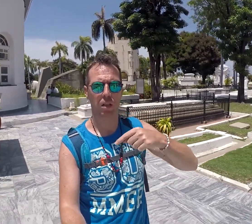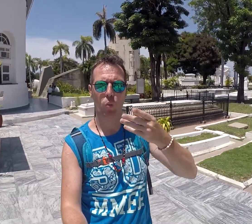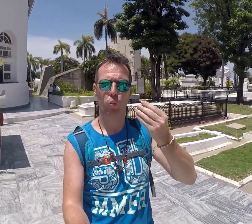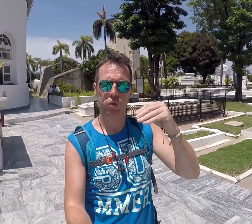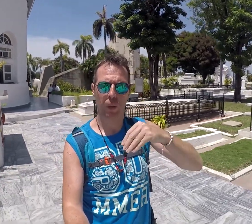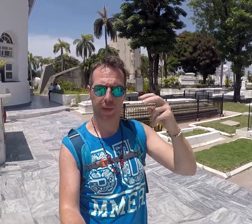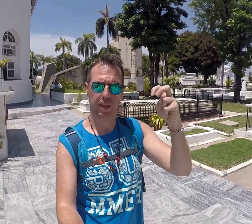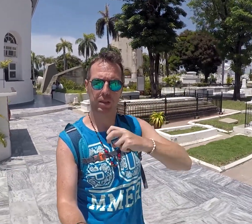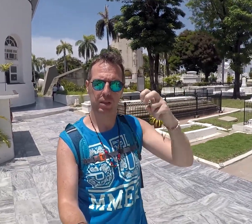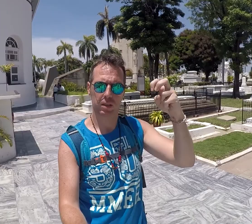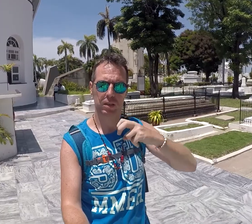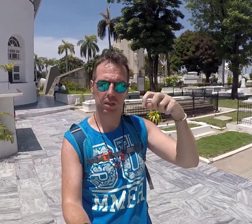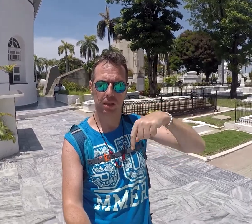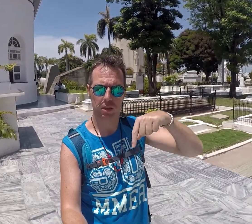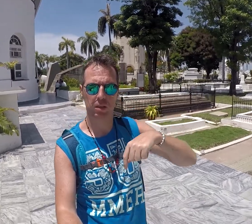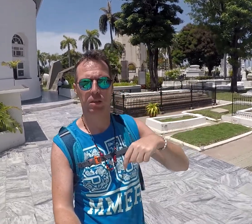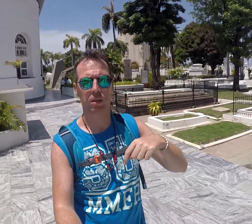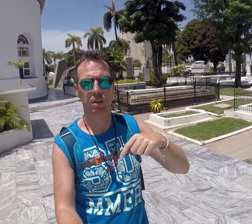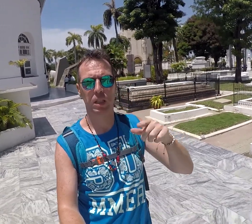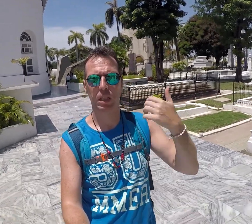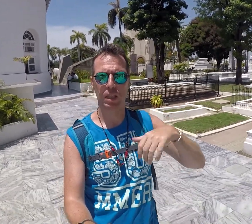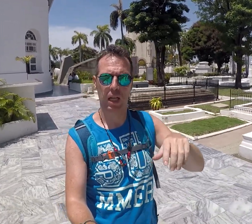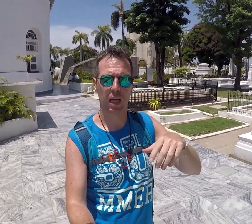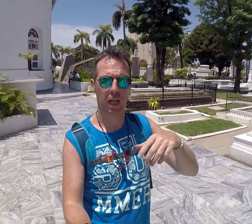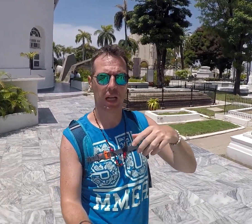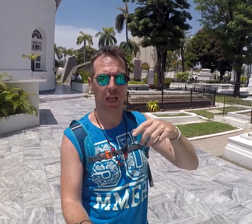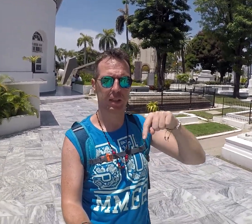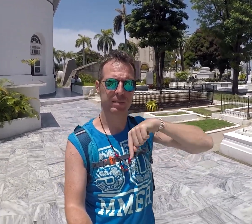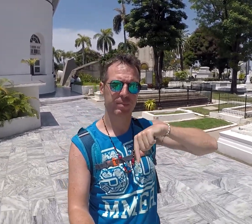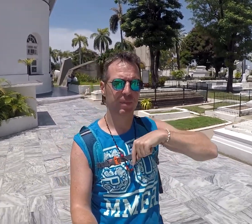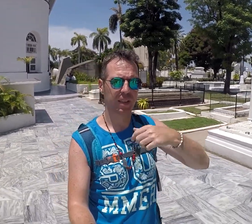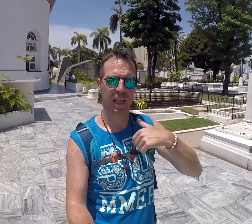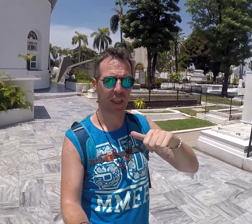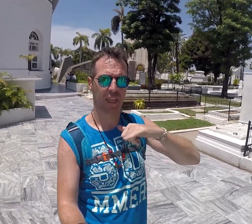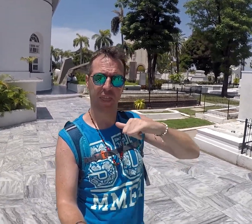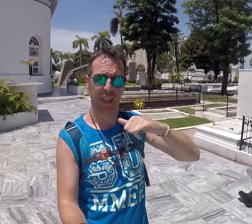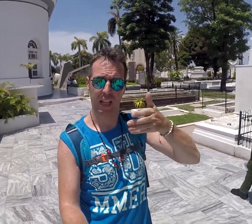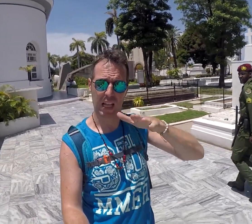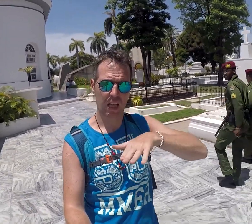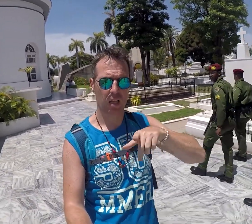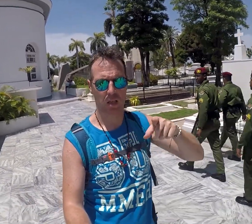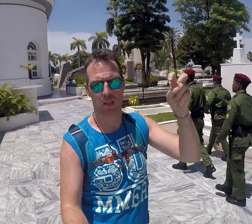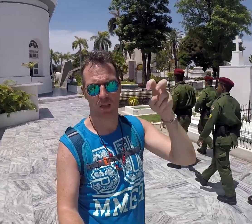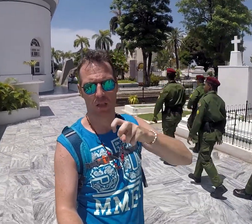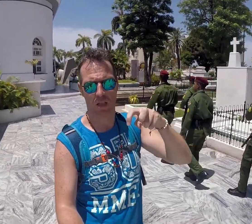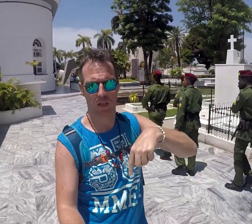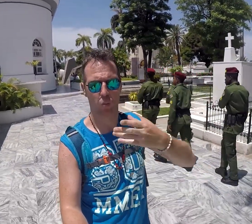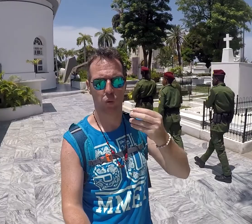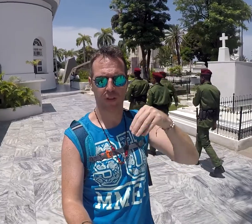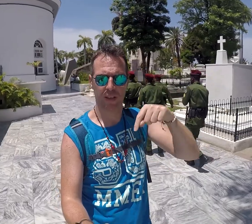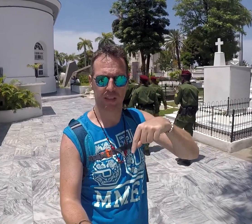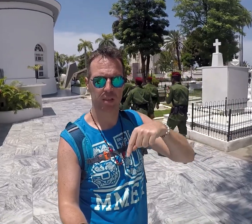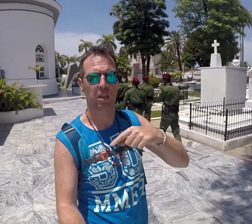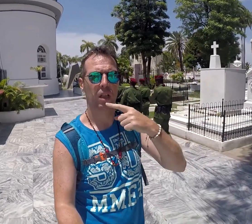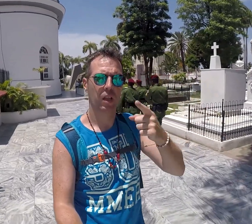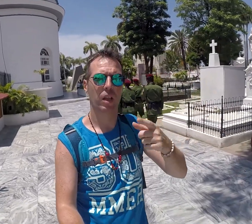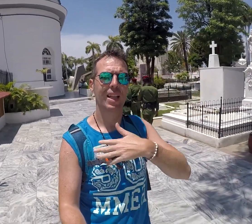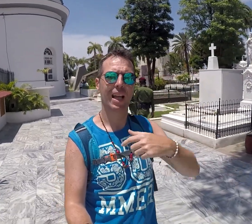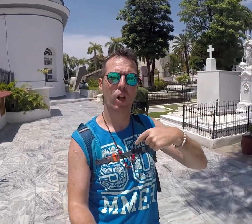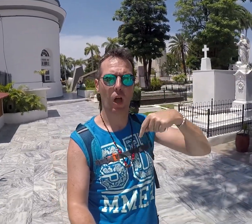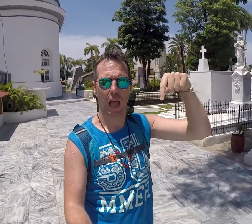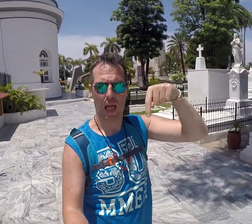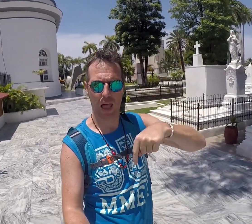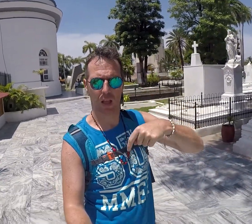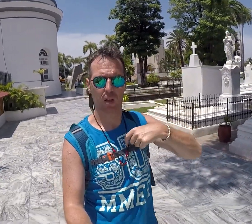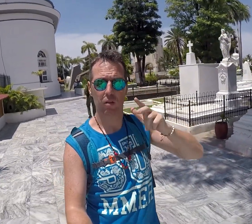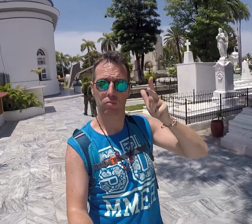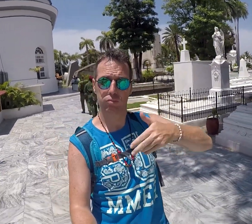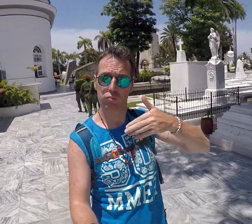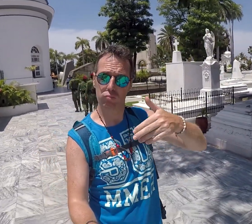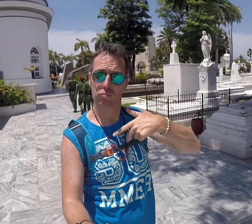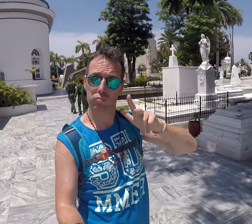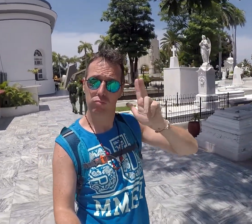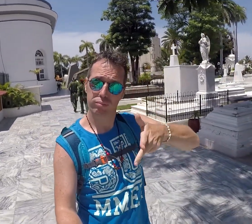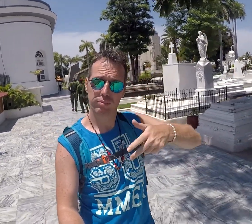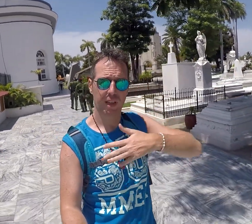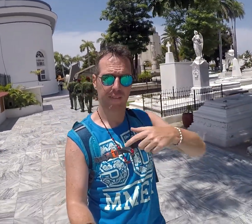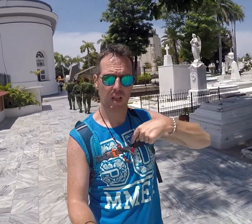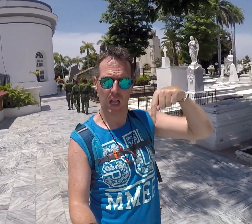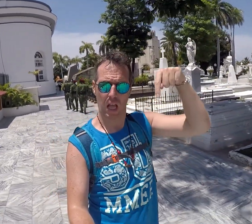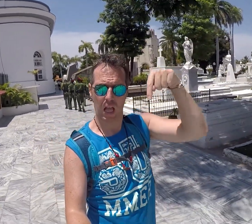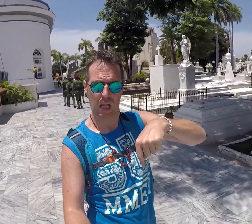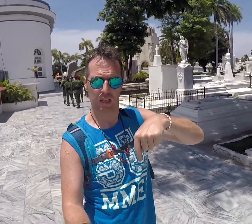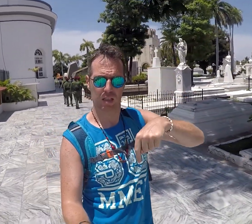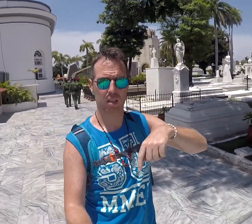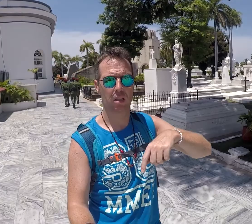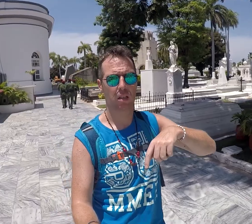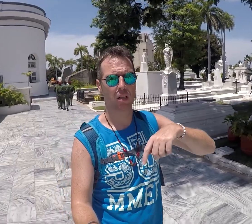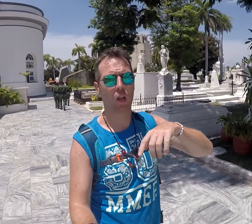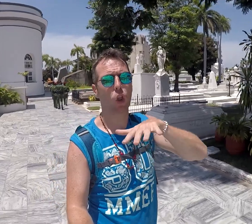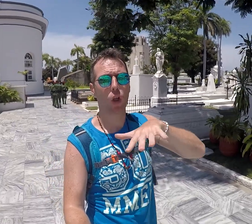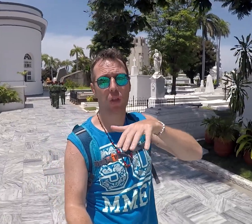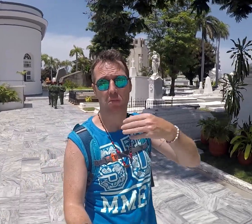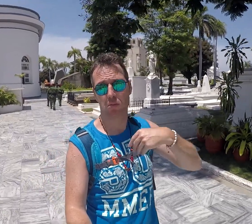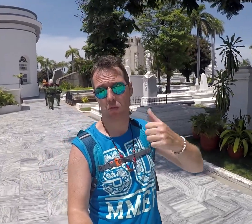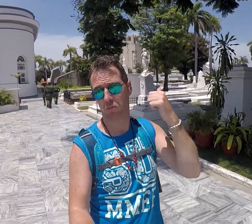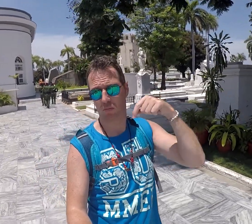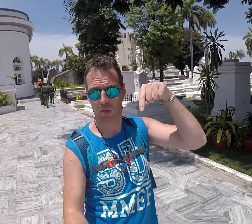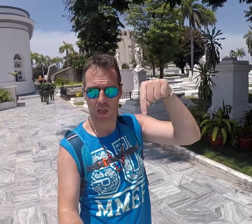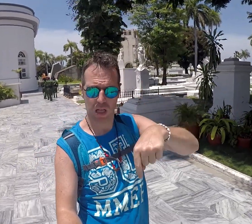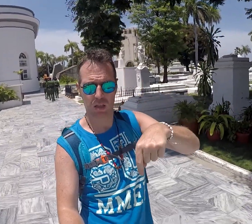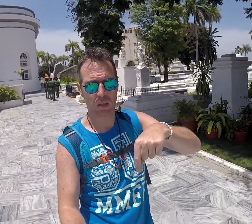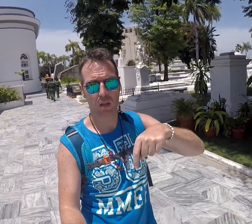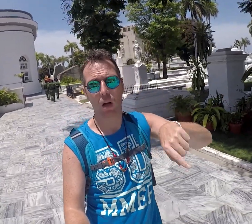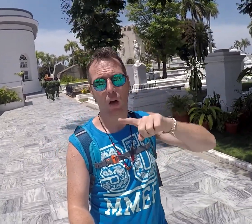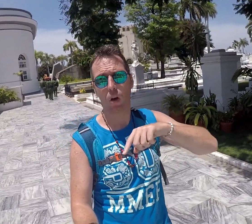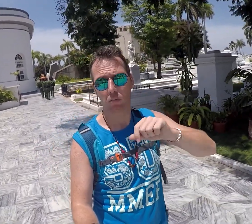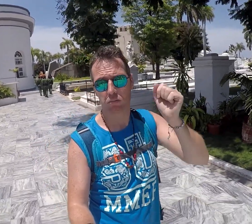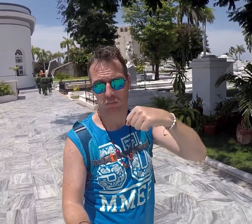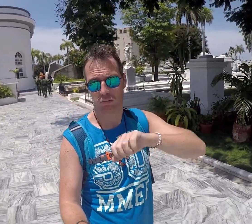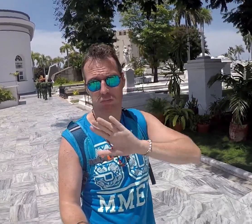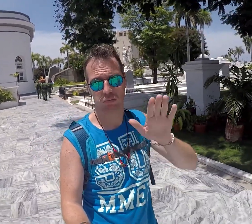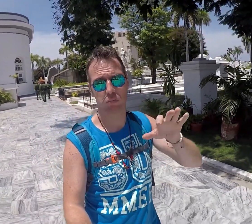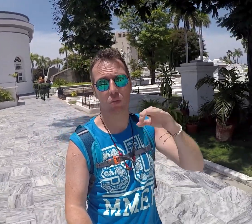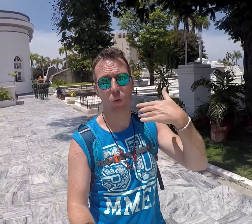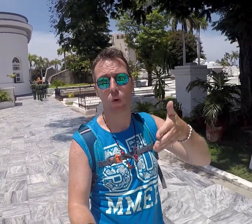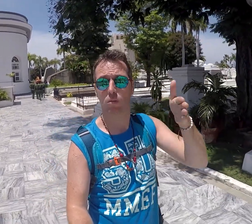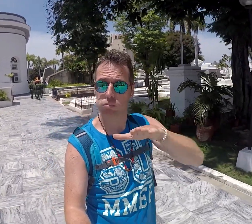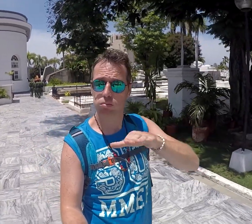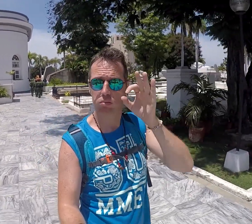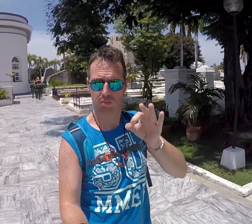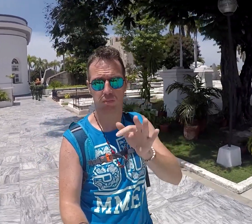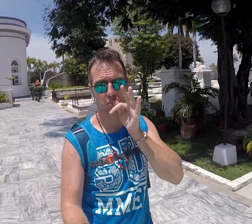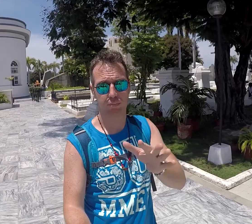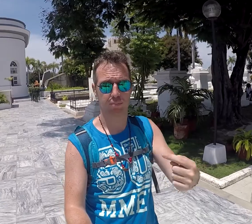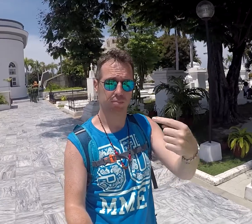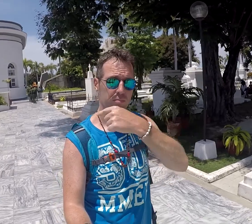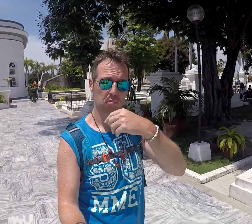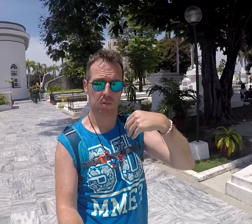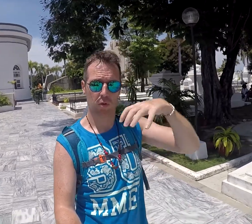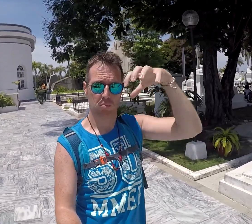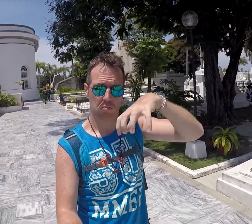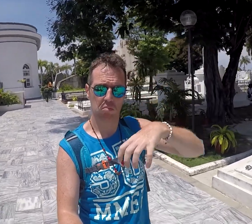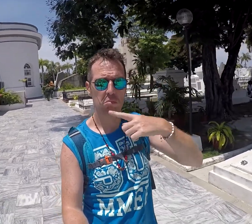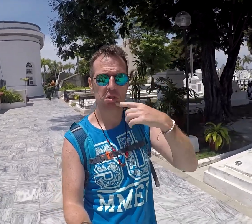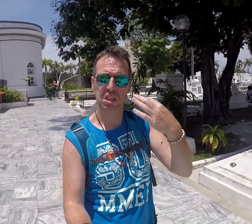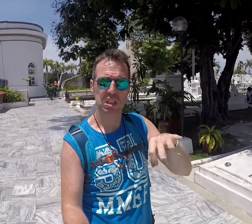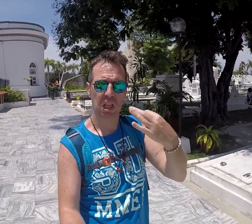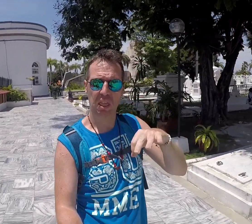Cerca de morir Fidel vino varias veces aquí y dijo que quería ser enterrado aquí mismo y se cumplió, es un sitio sencillo